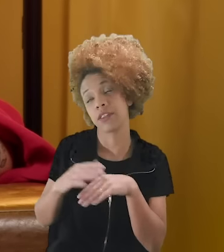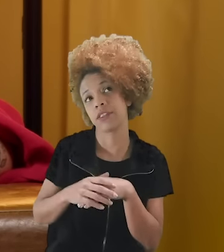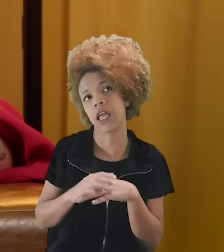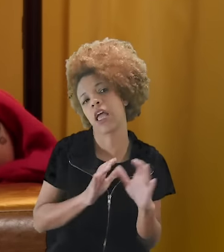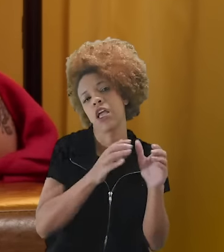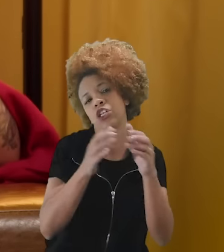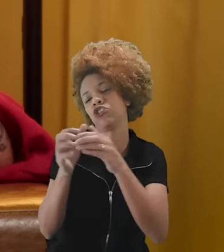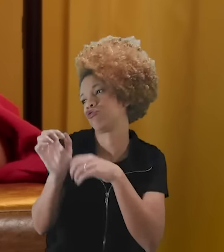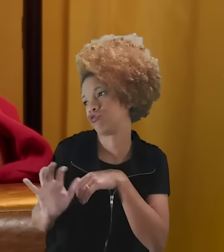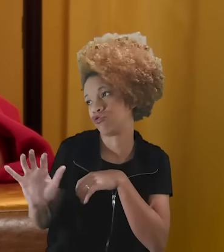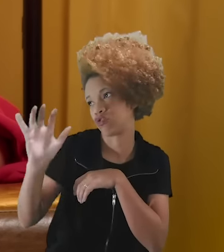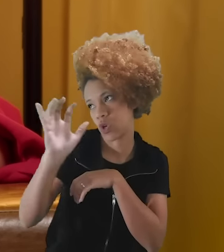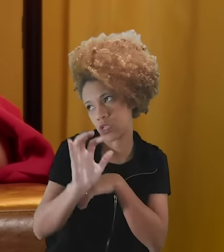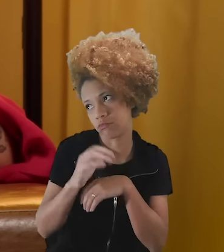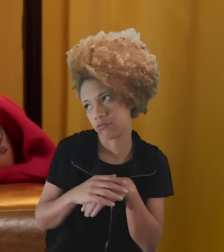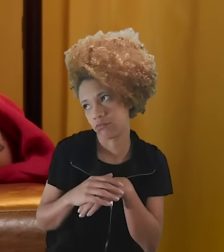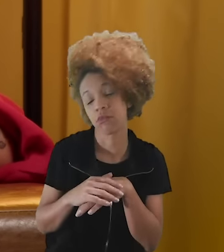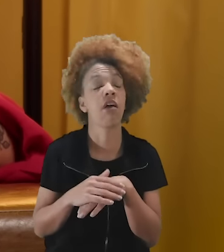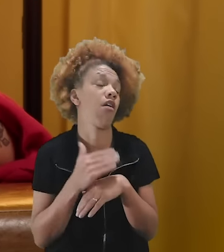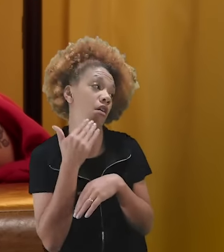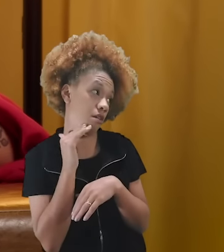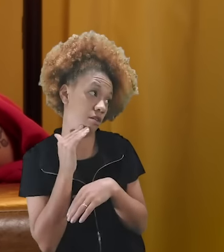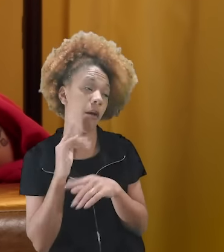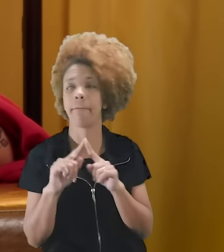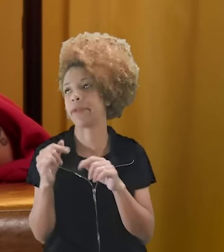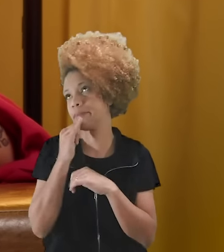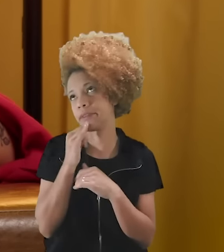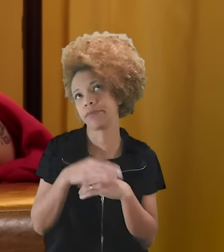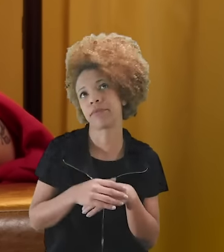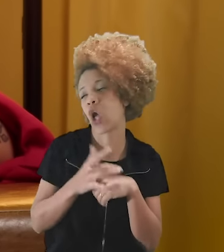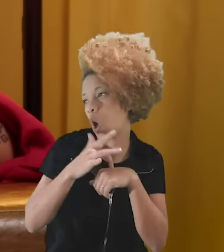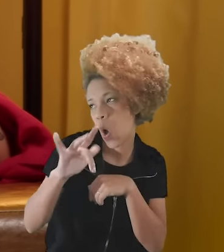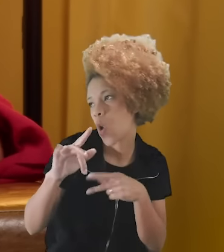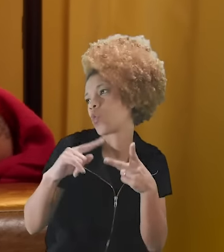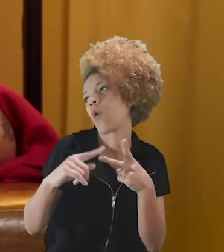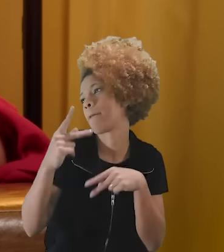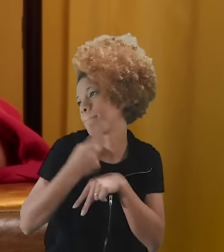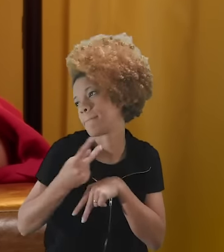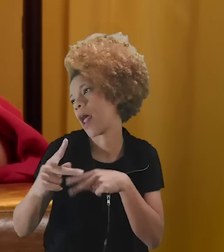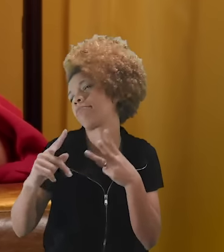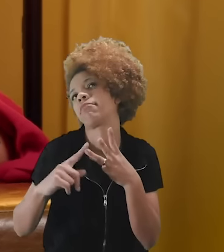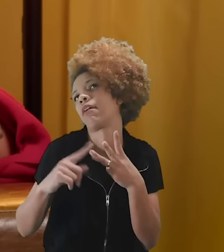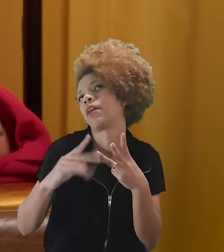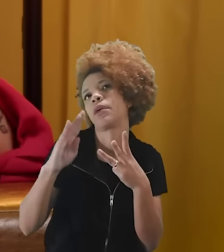ele é por região né Ele é Regional v v tratar os ranks como sei lá ouro prata e bronze então Sei